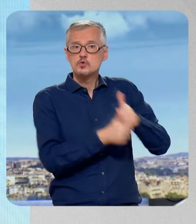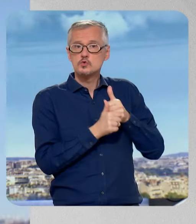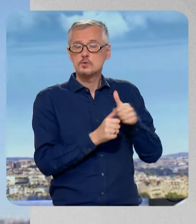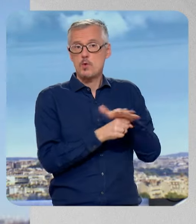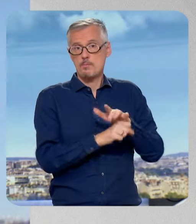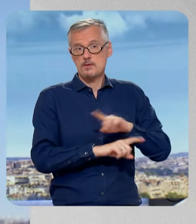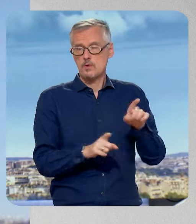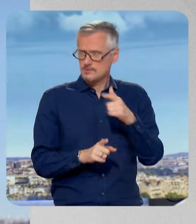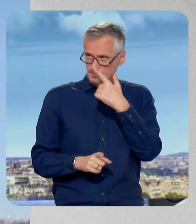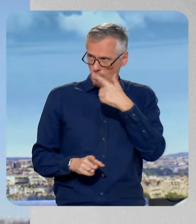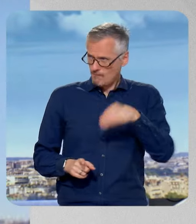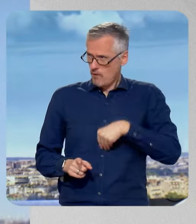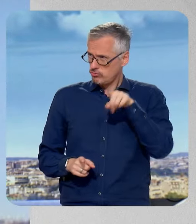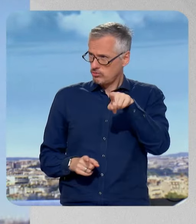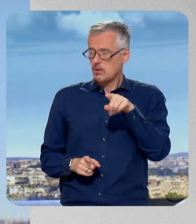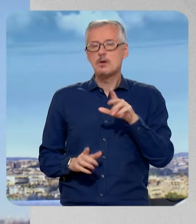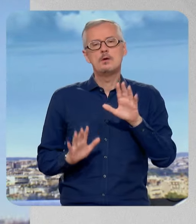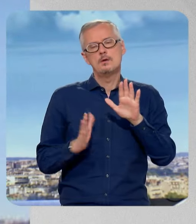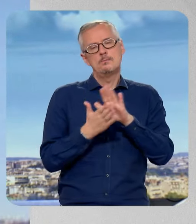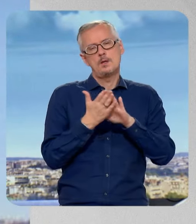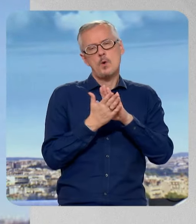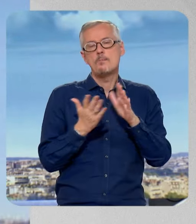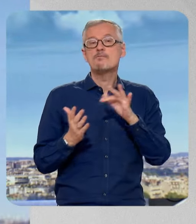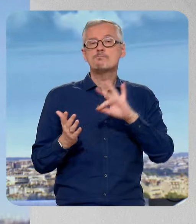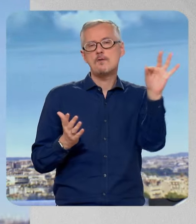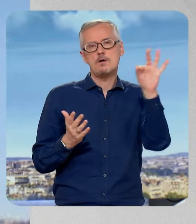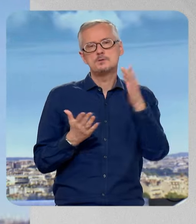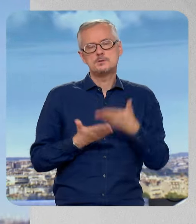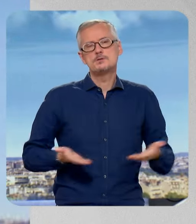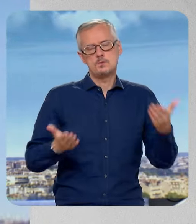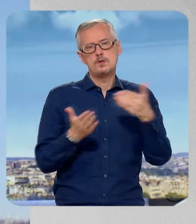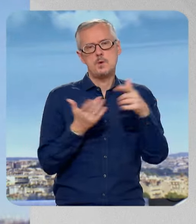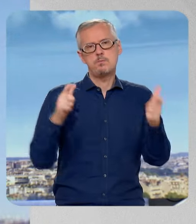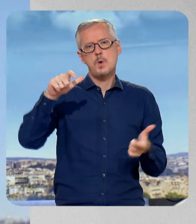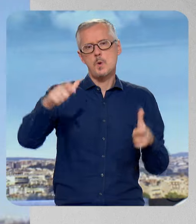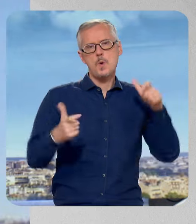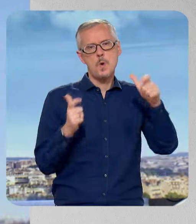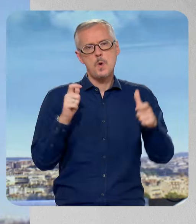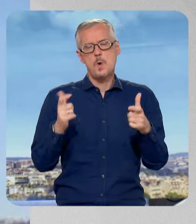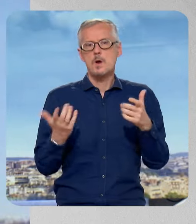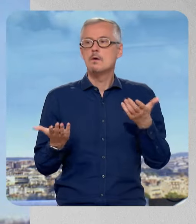de soutien à la candidature de B.Cazeneuve, un homme de gauche.